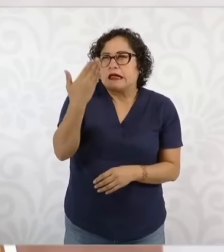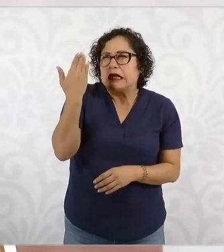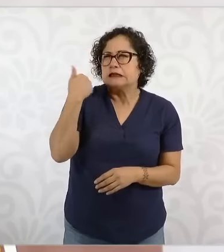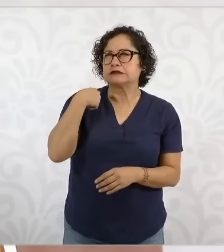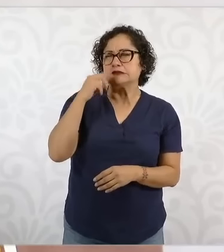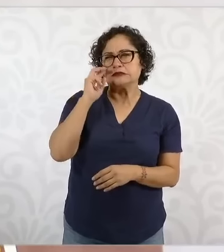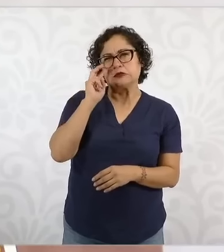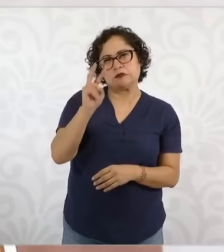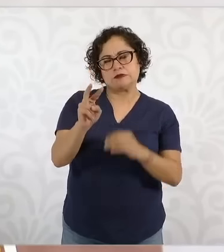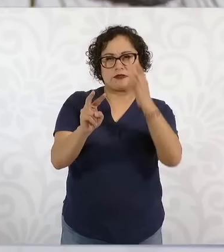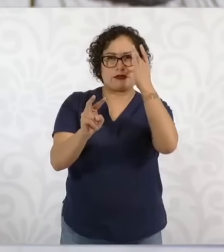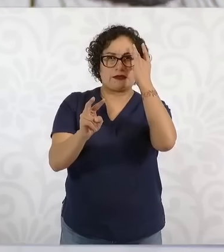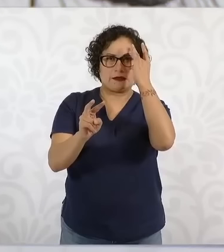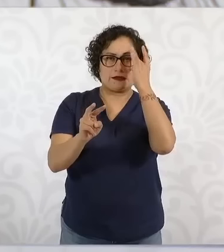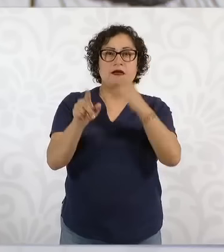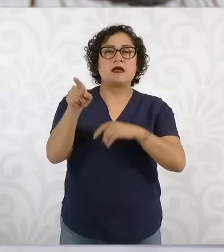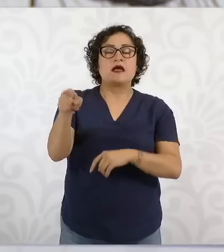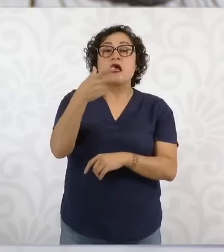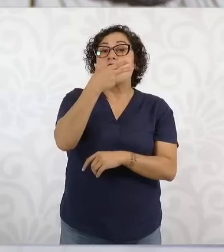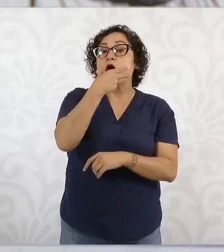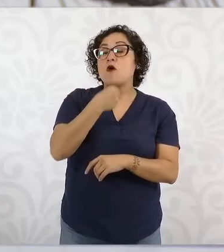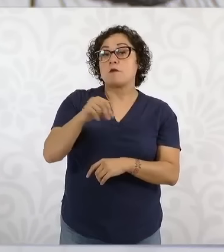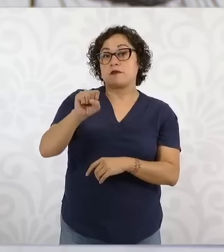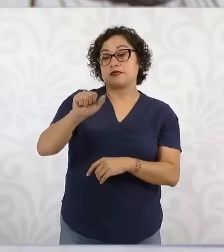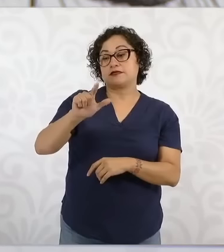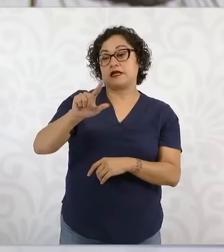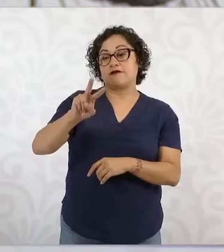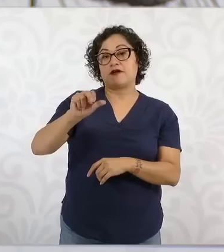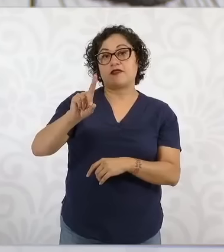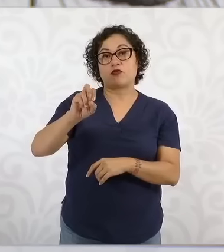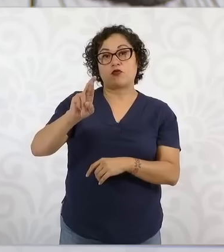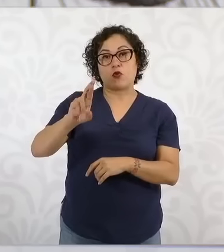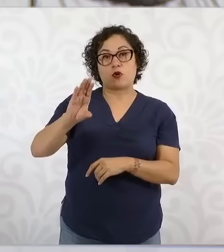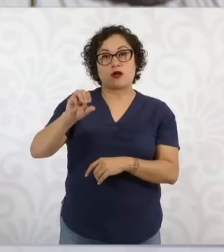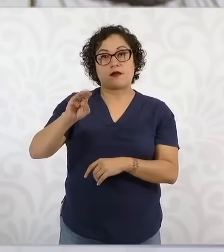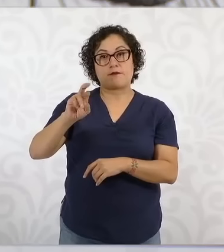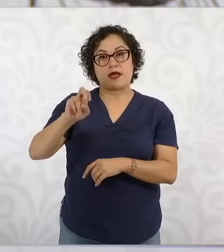sacó Camarena, Salvador Camarena, un artículo hace como semana y media,